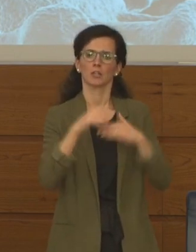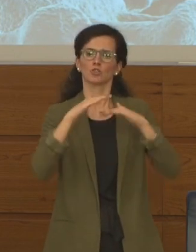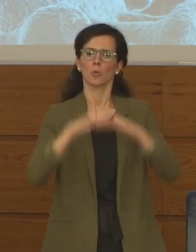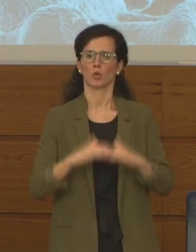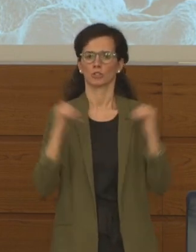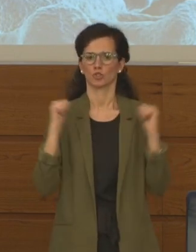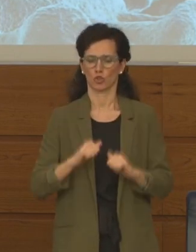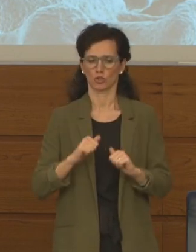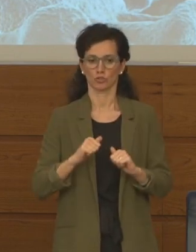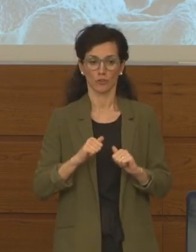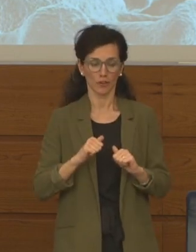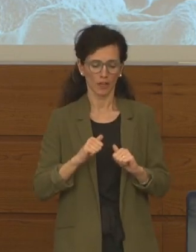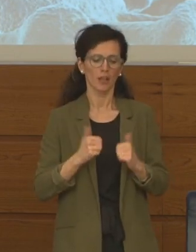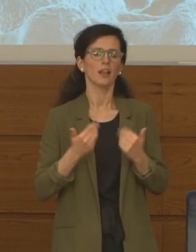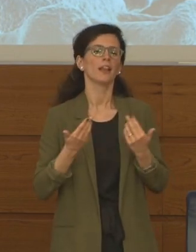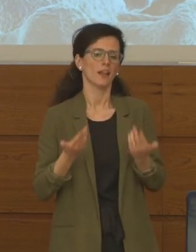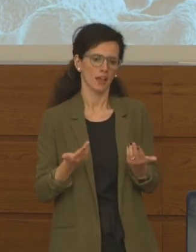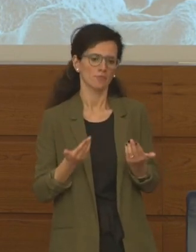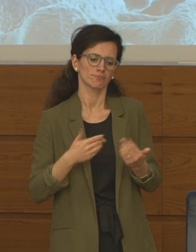andando poi evidentemente a far arrivare